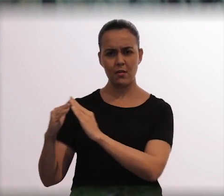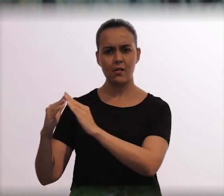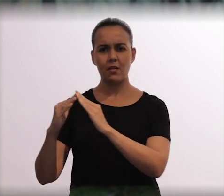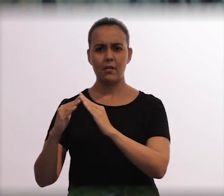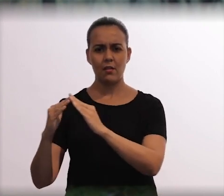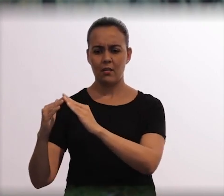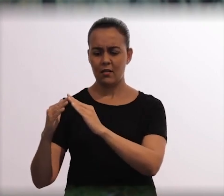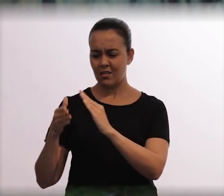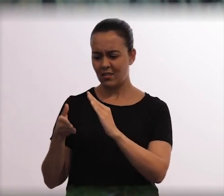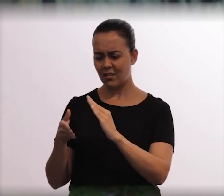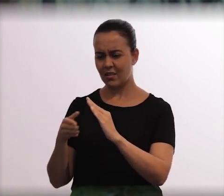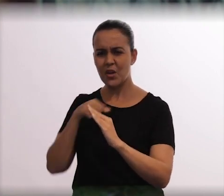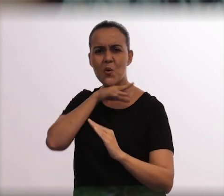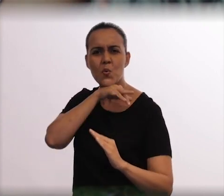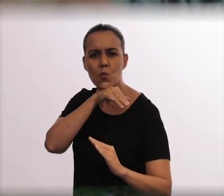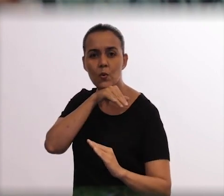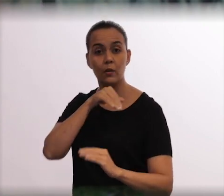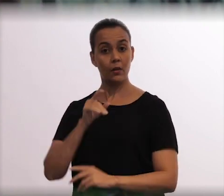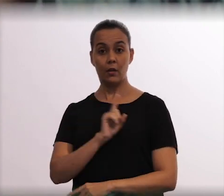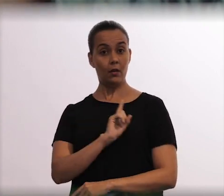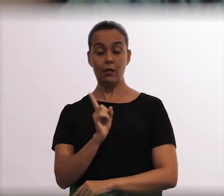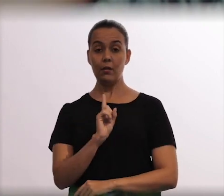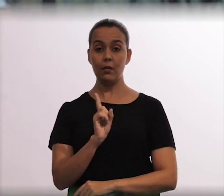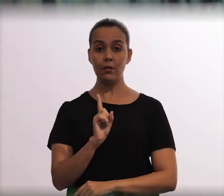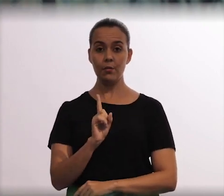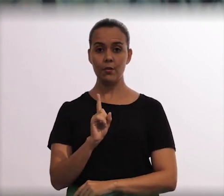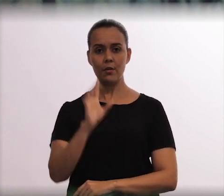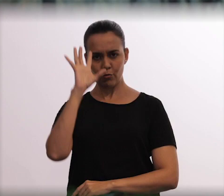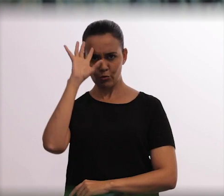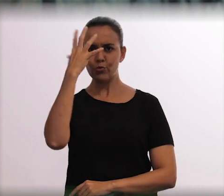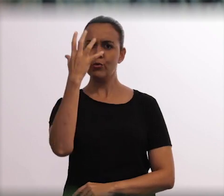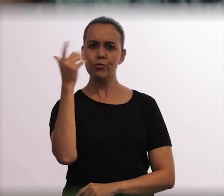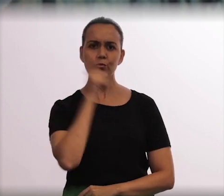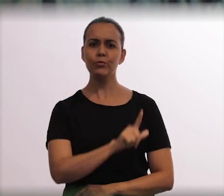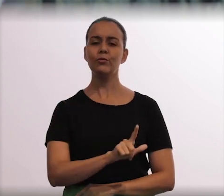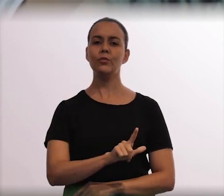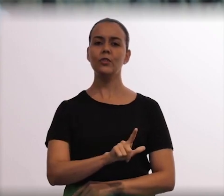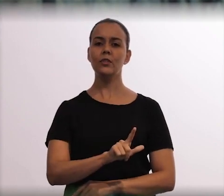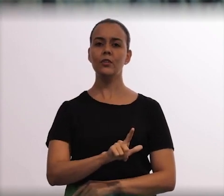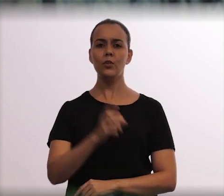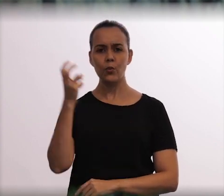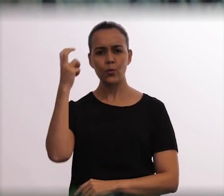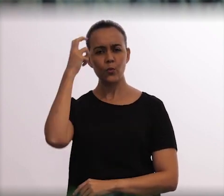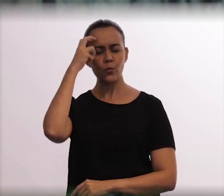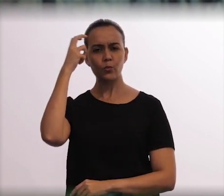E a quebrada foi encontrando soluções. Pela cultura, pela autoestima, pela mobilização,